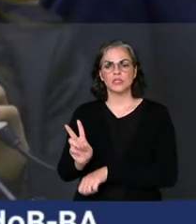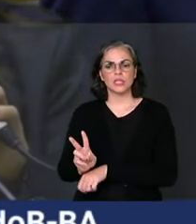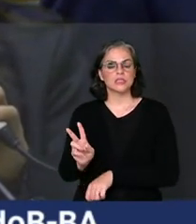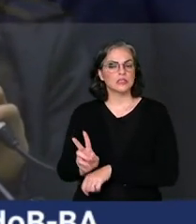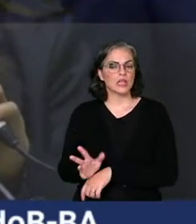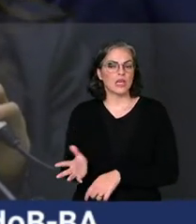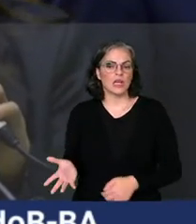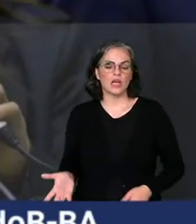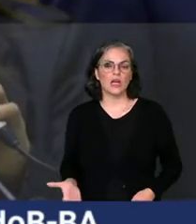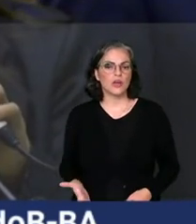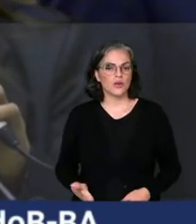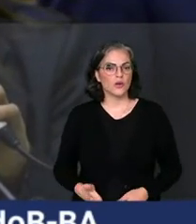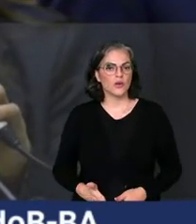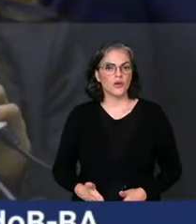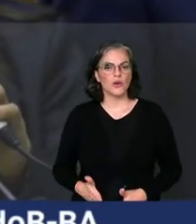AOS ADICTOS, QUE É UM GRANDE SAÍDA SOCIAL DO PROJETO E A